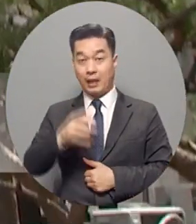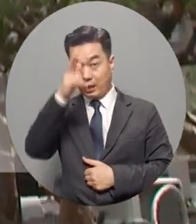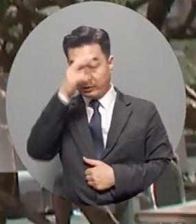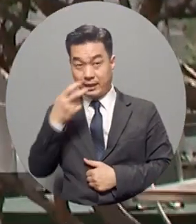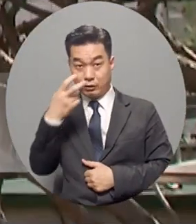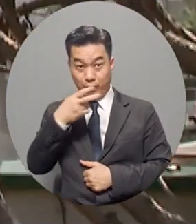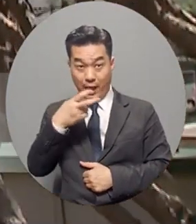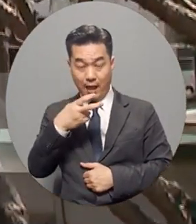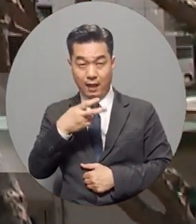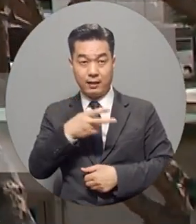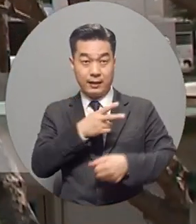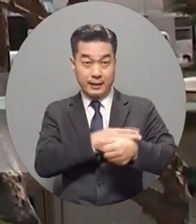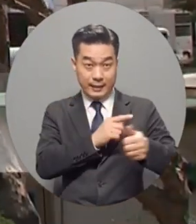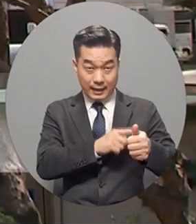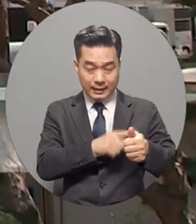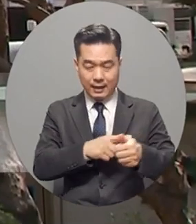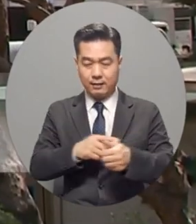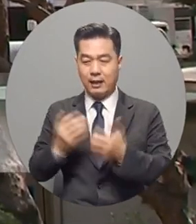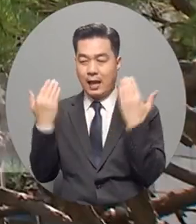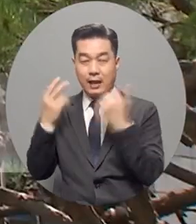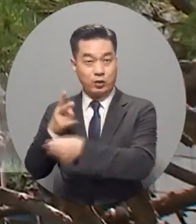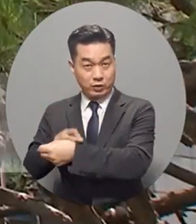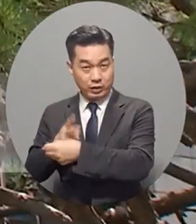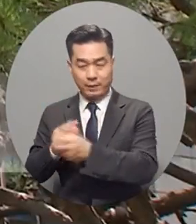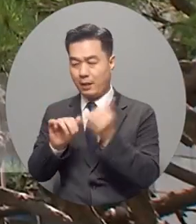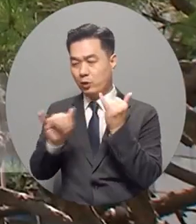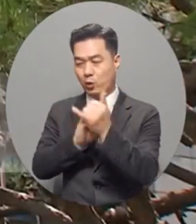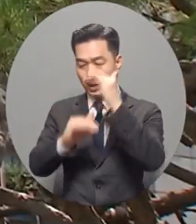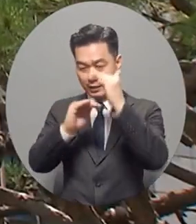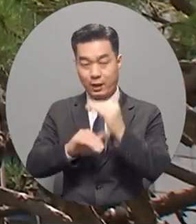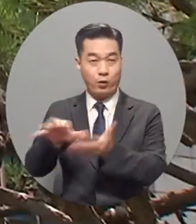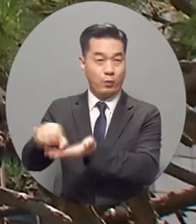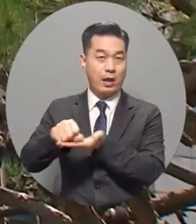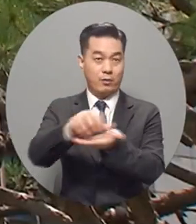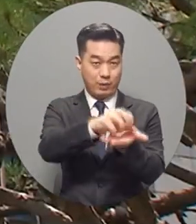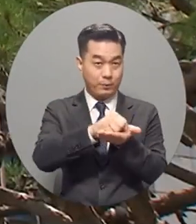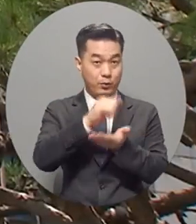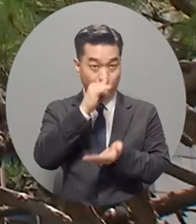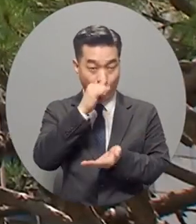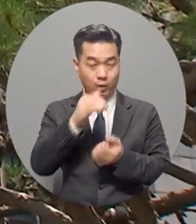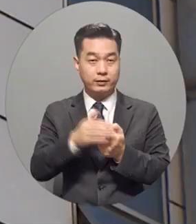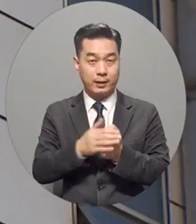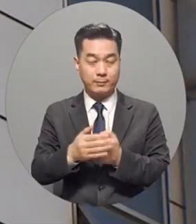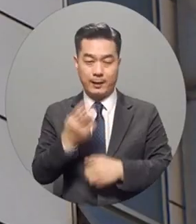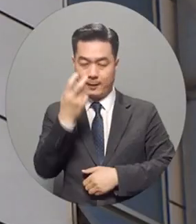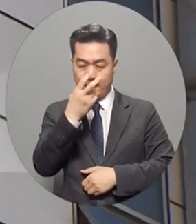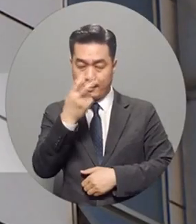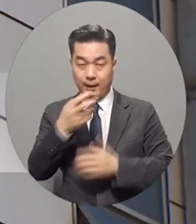(기자) 수사에 나선 경찰은 이 강사와 문제를 거래한 교사 4명의 통화 내역 등을